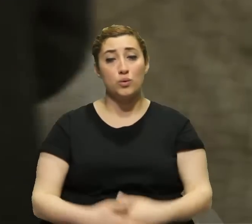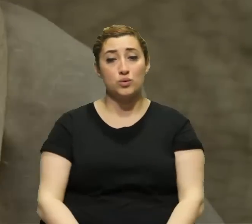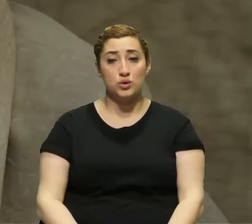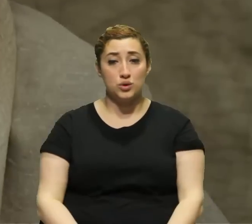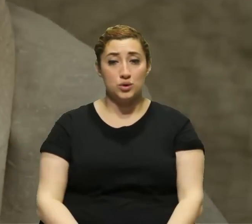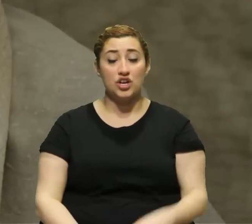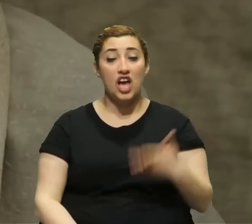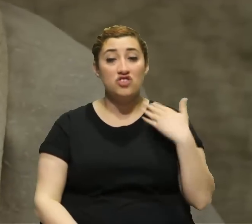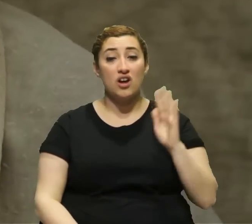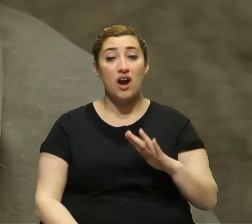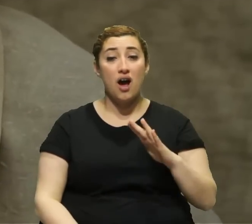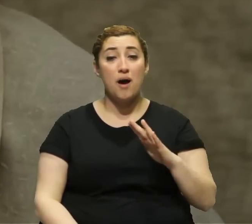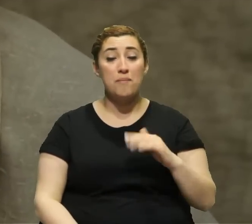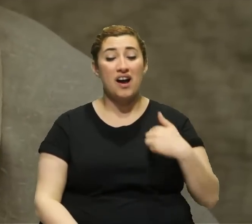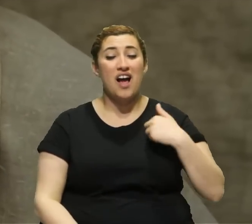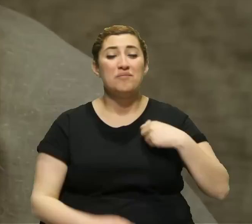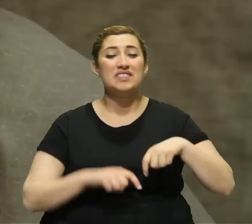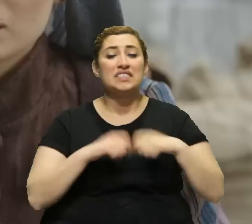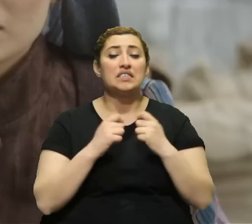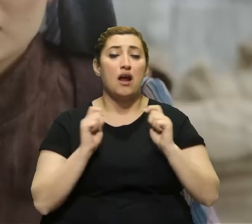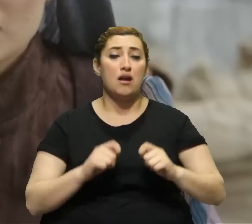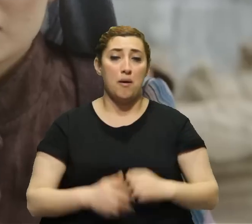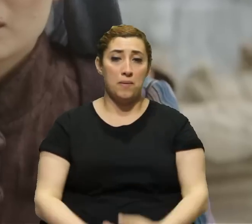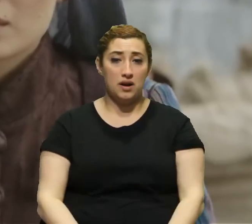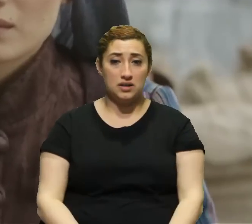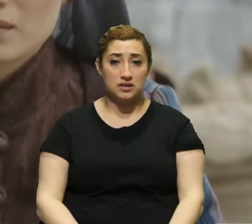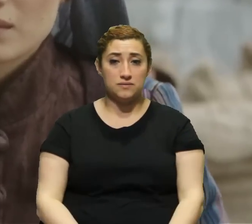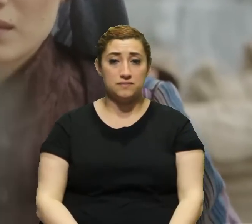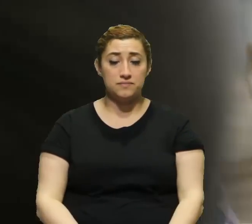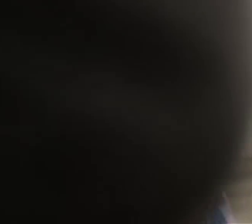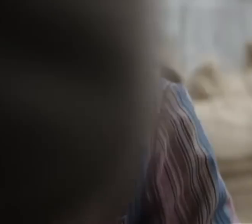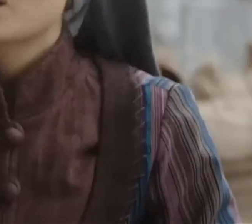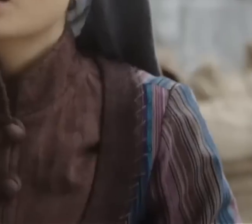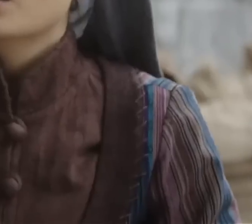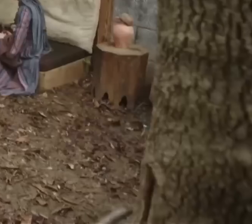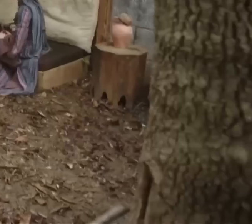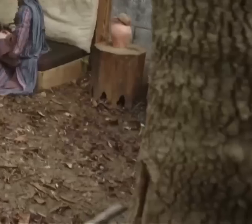Geçer ama bağrını deler de geçer. (Kapı vurulma sesi)